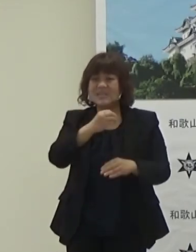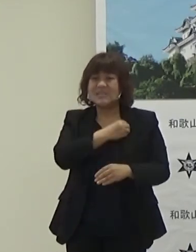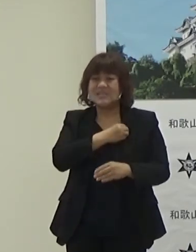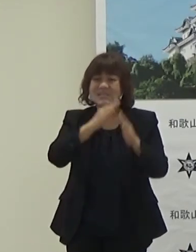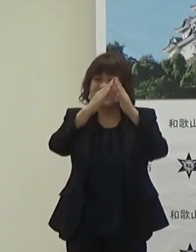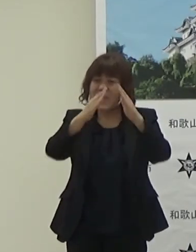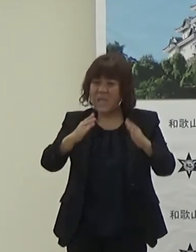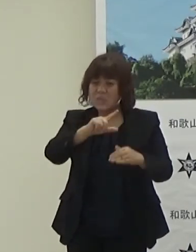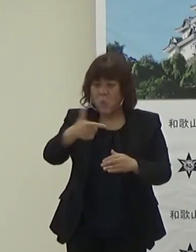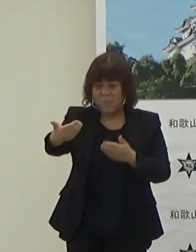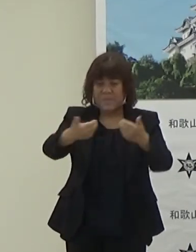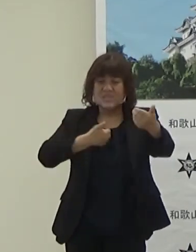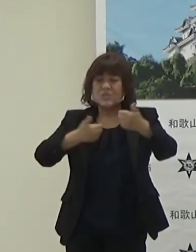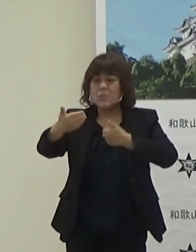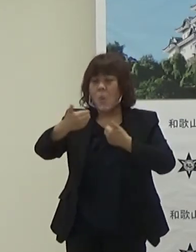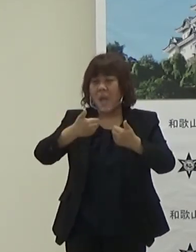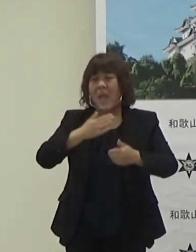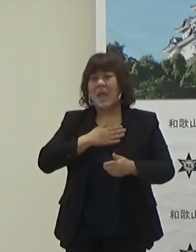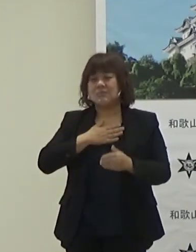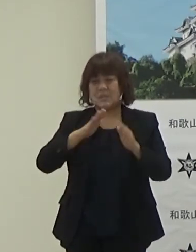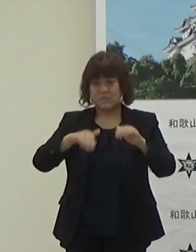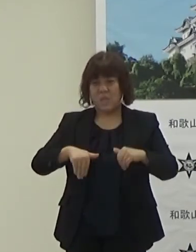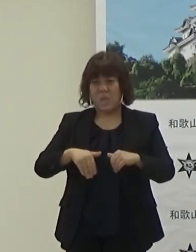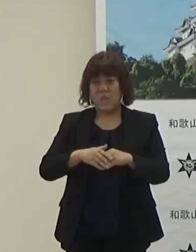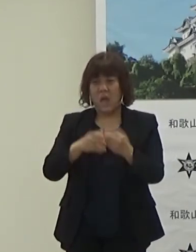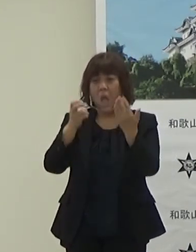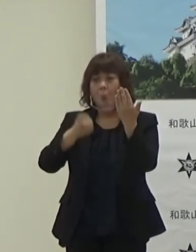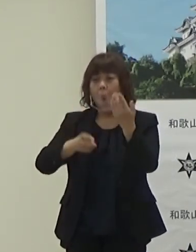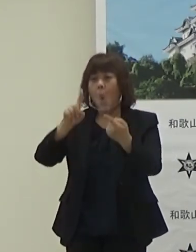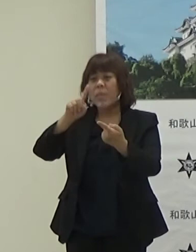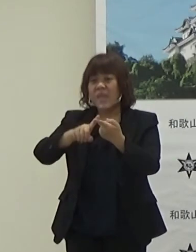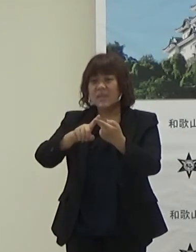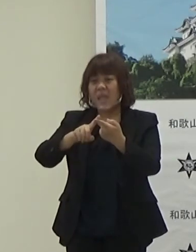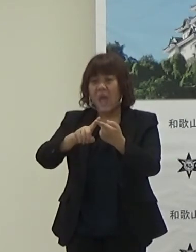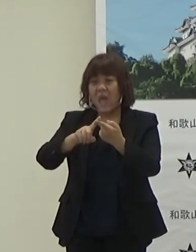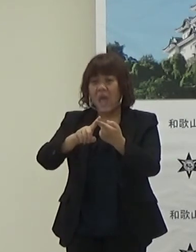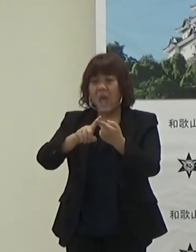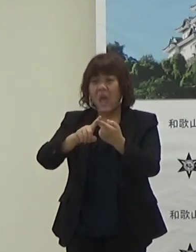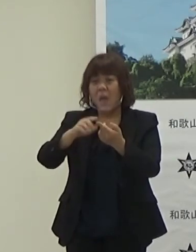質問があったとこなんですけども、その法的なところはしっかりやってるんじゃないかなと思ってます